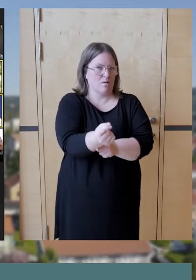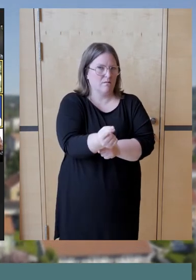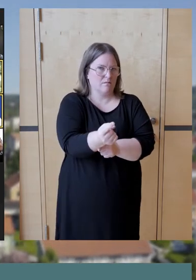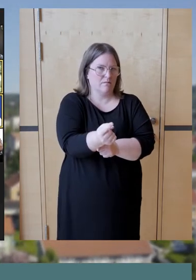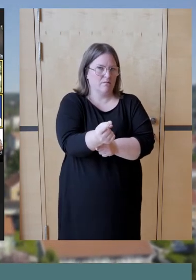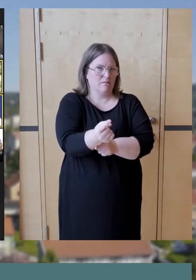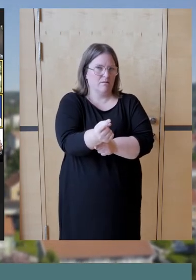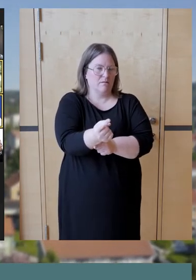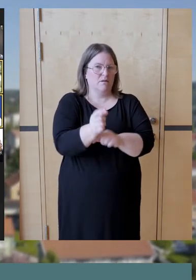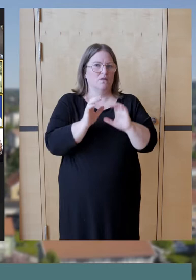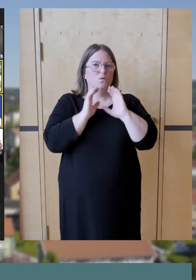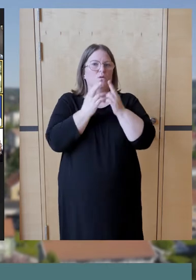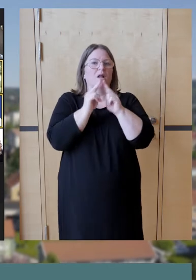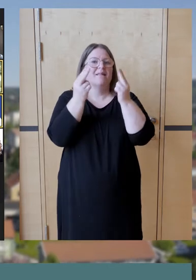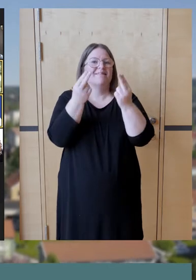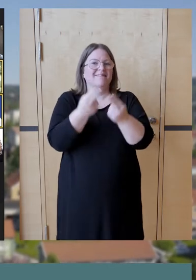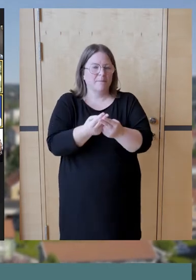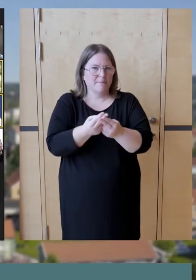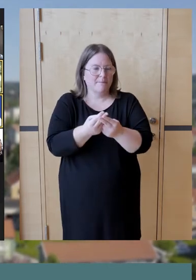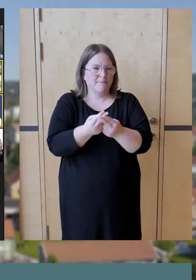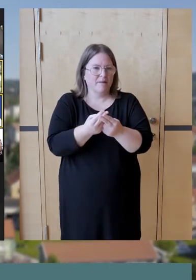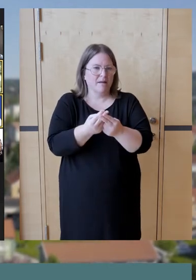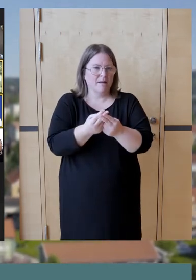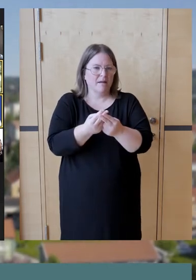Socialens uppdrag också att erbjuda invånarna i Skellefteå en bra